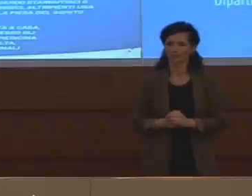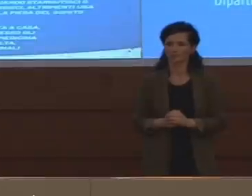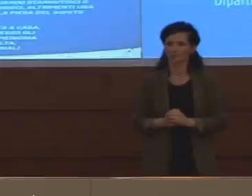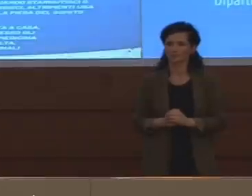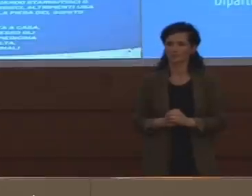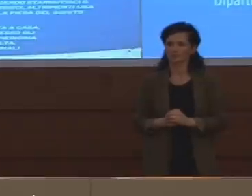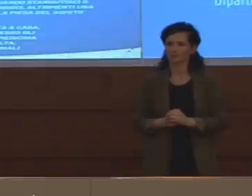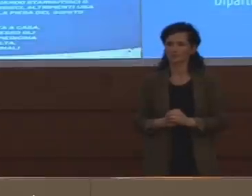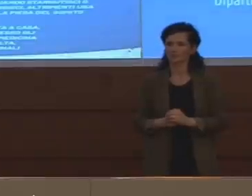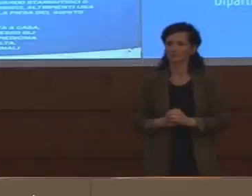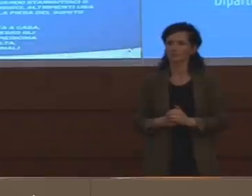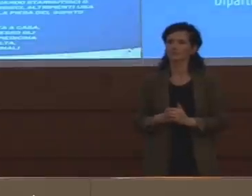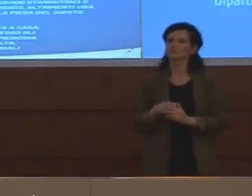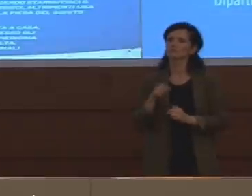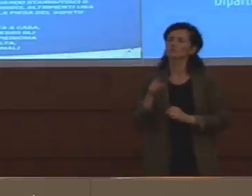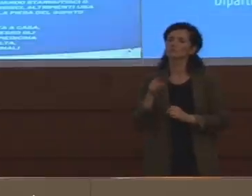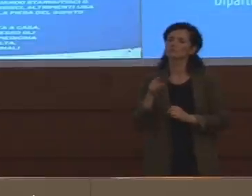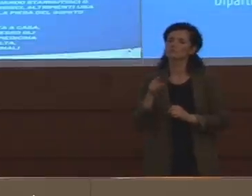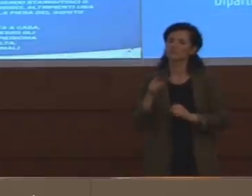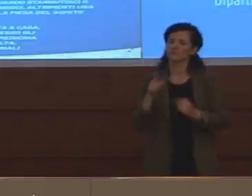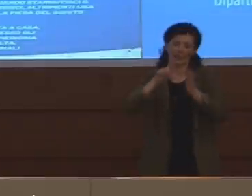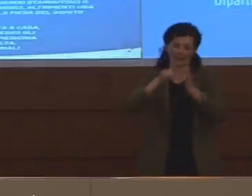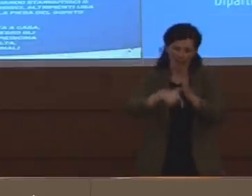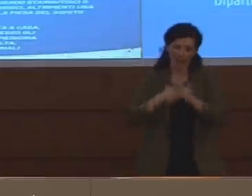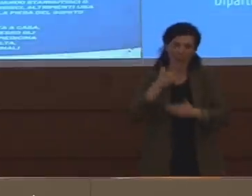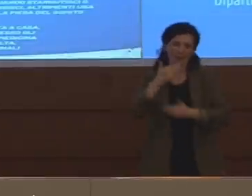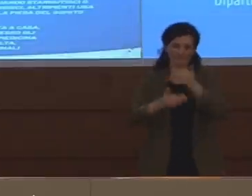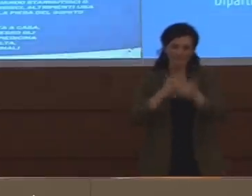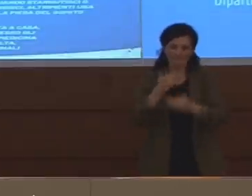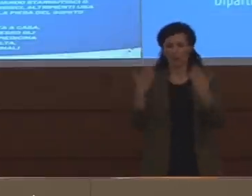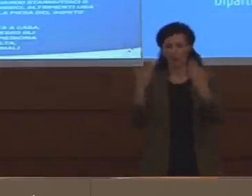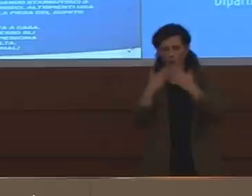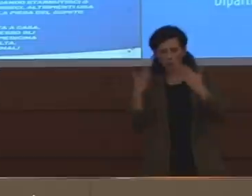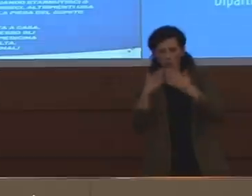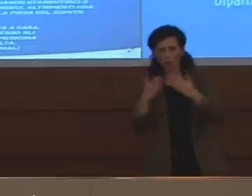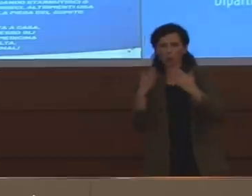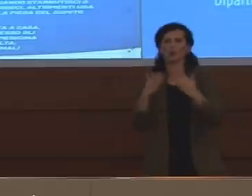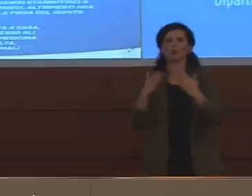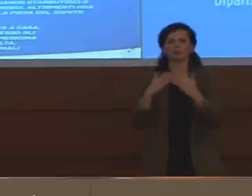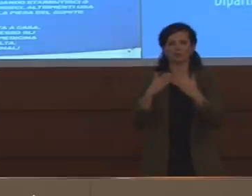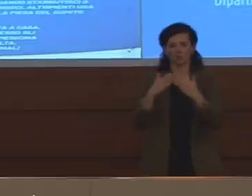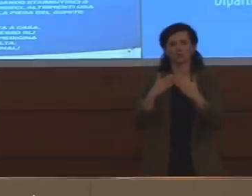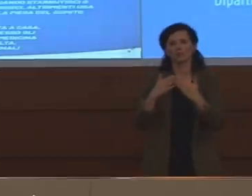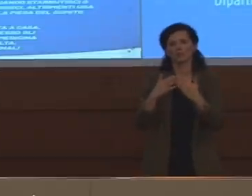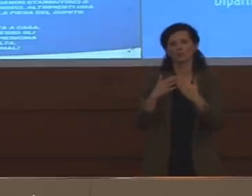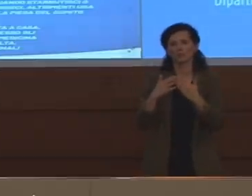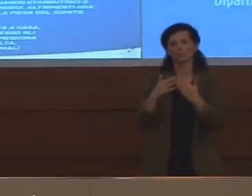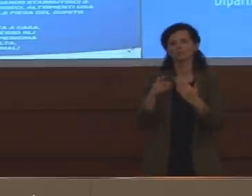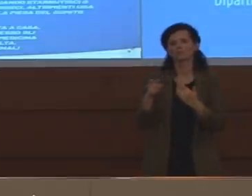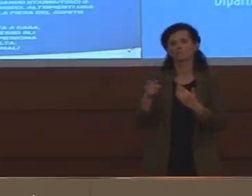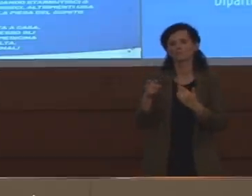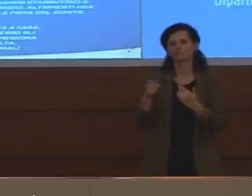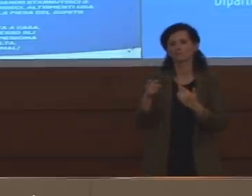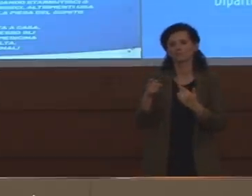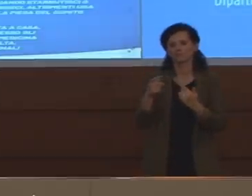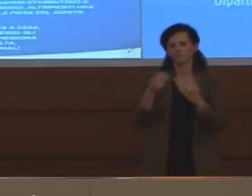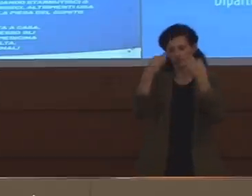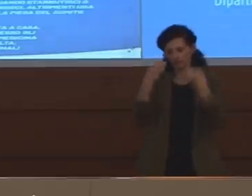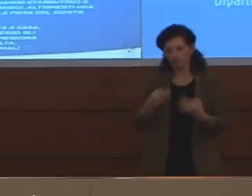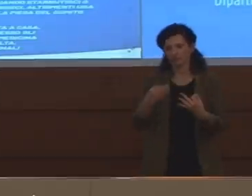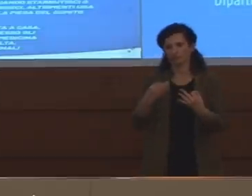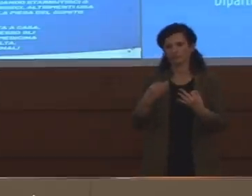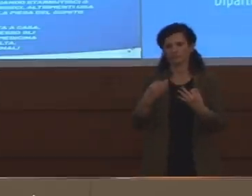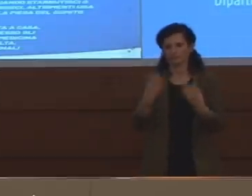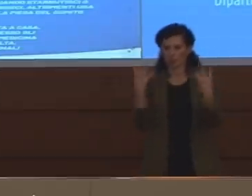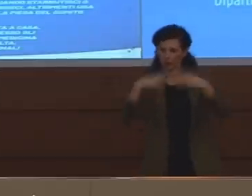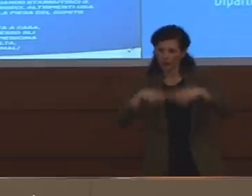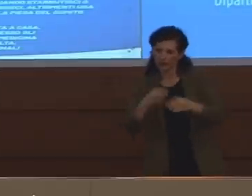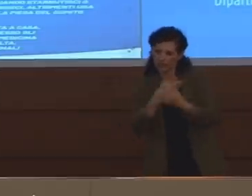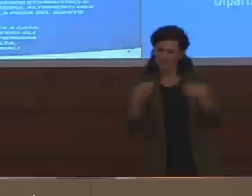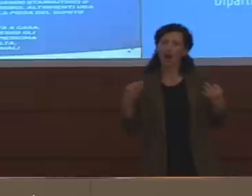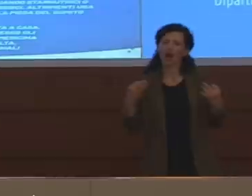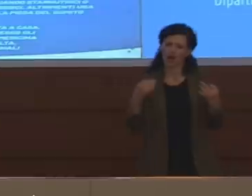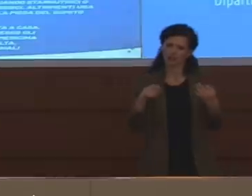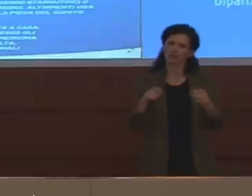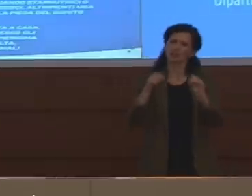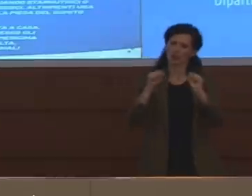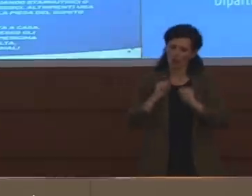conducendo degli studi rigorosamente ben strutturati e condotti con assoluta